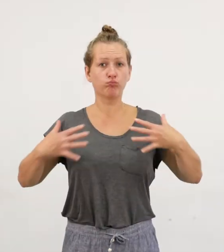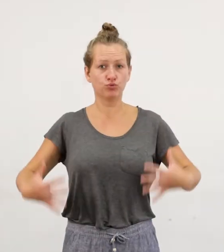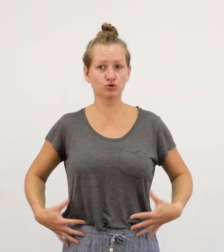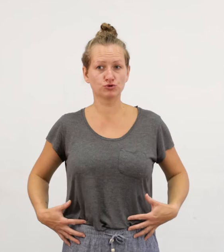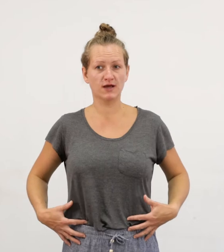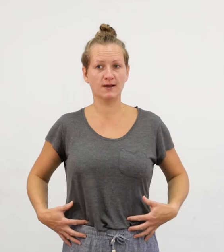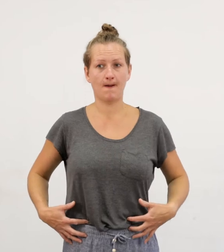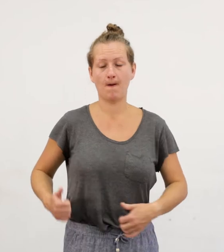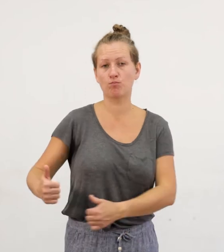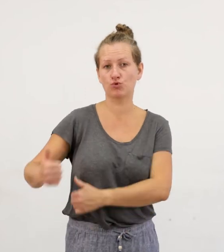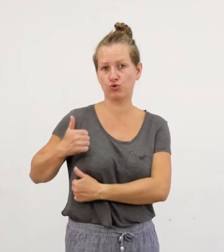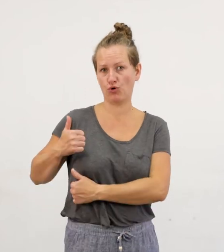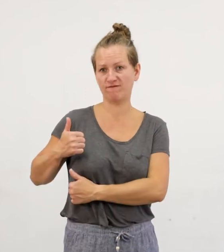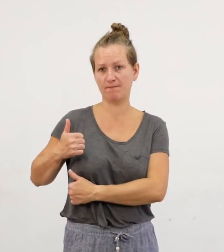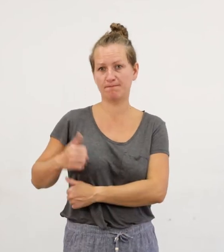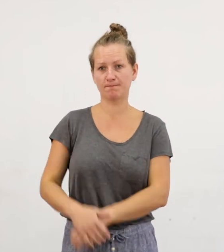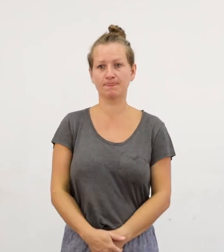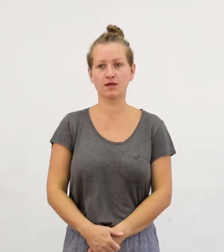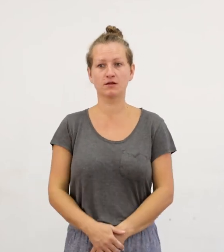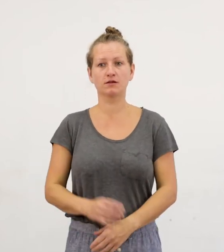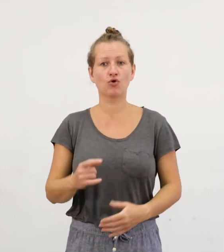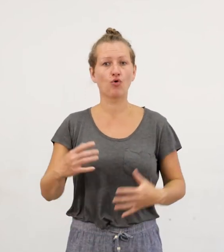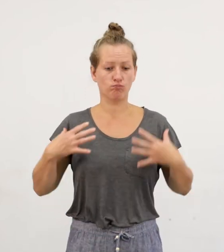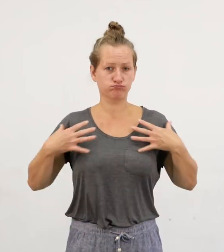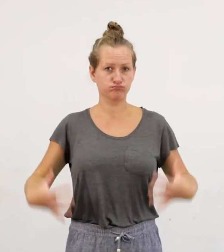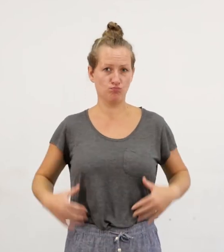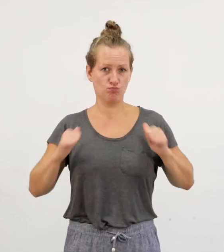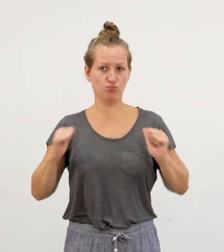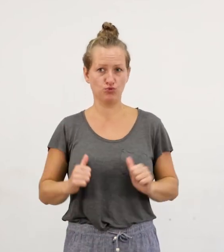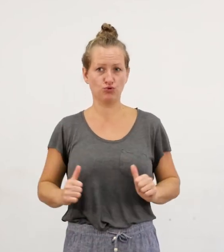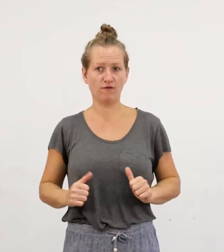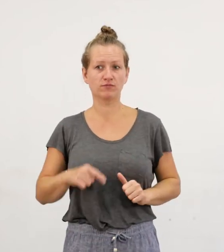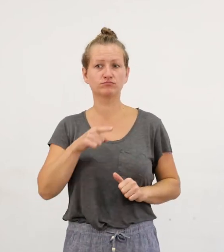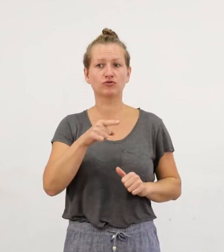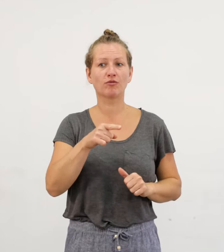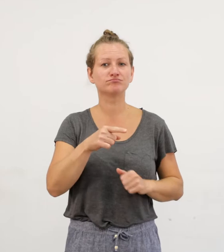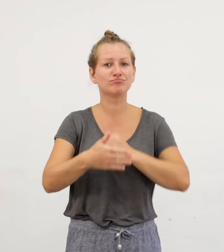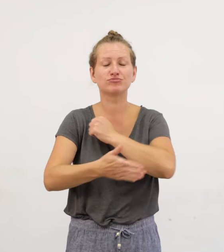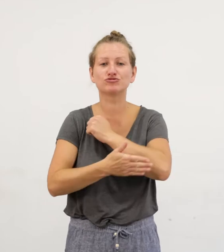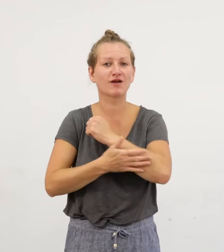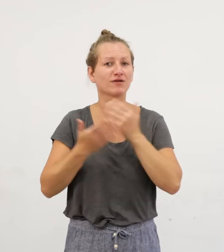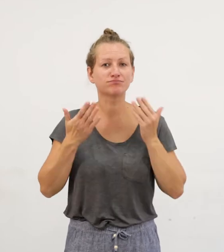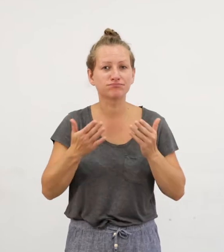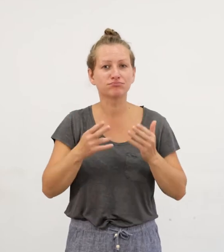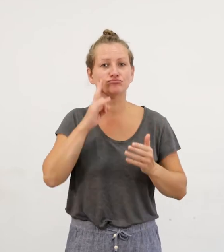Mundur jest podstawowym przedmiotem codziennego użytku każdego żołnierza.